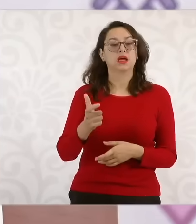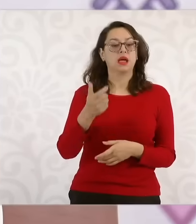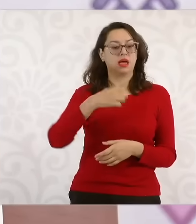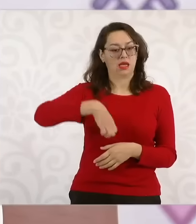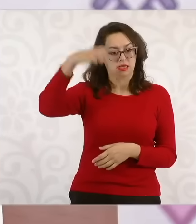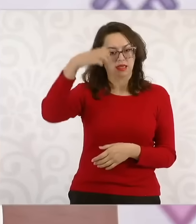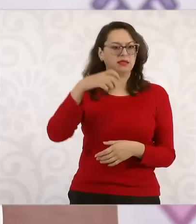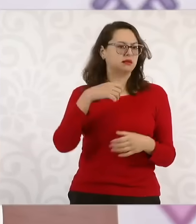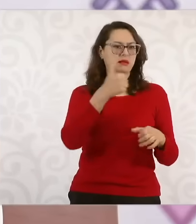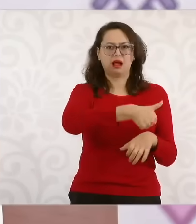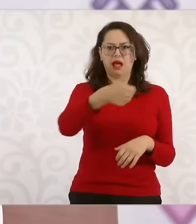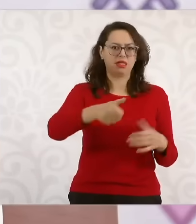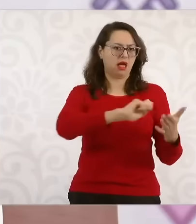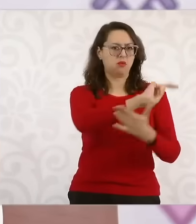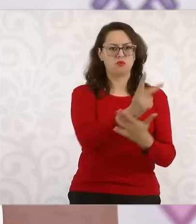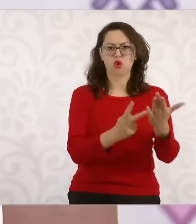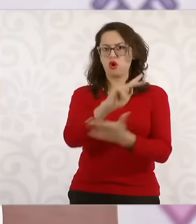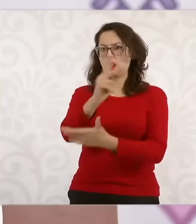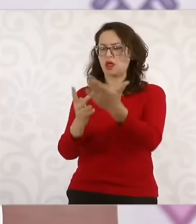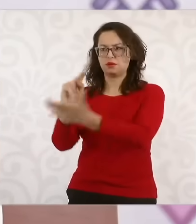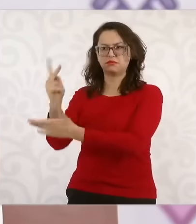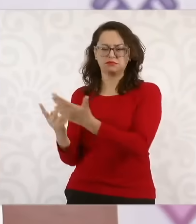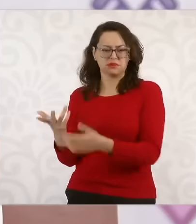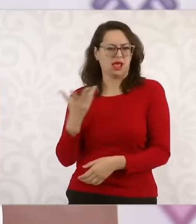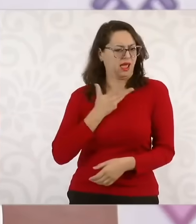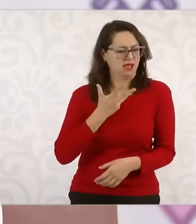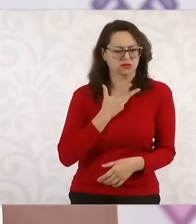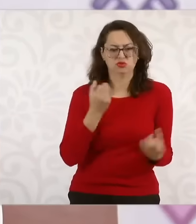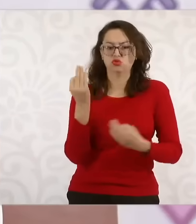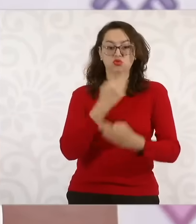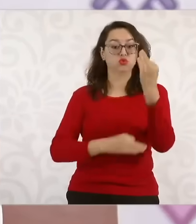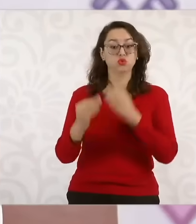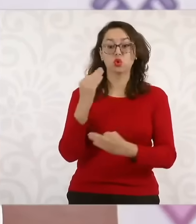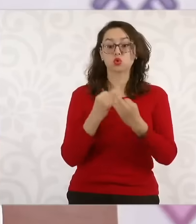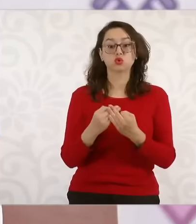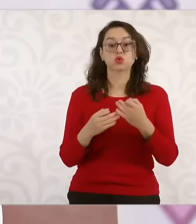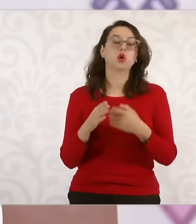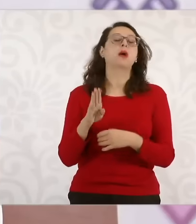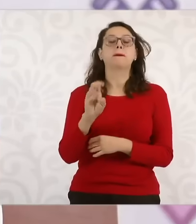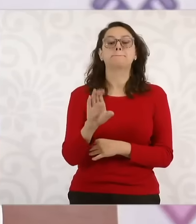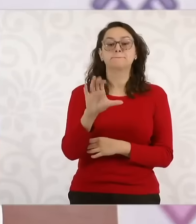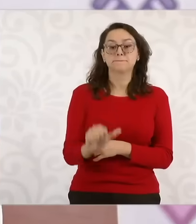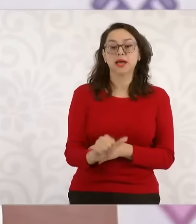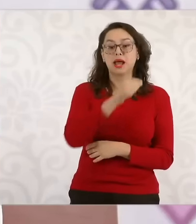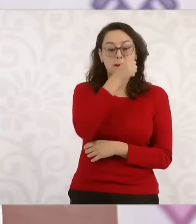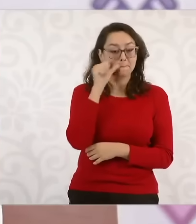en la inflación. Entonces están garantizados todos los programas, la beca eh Benito Juárez,